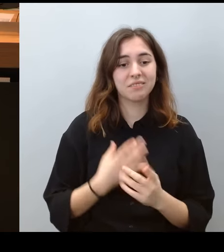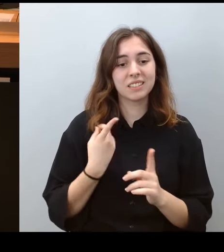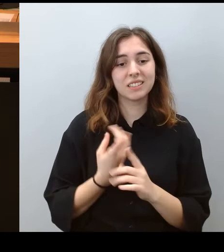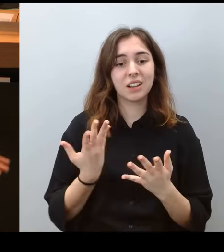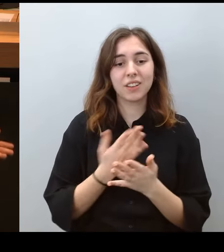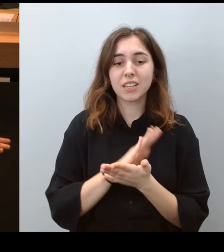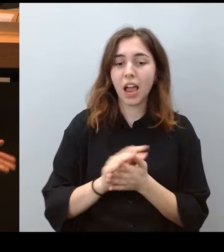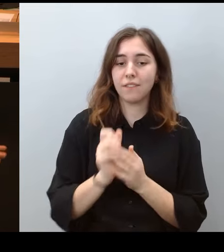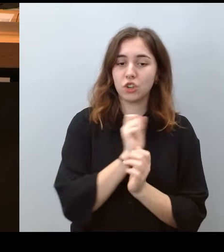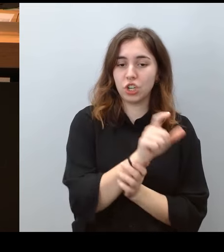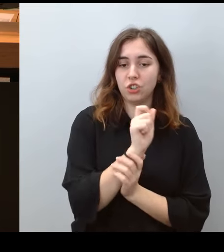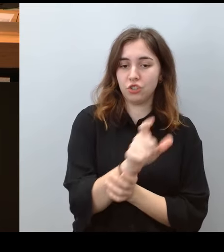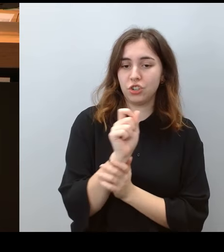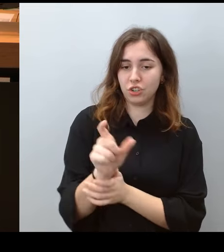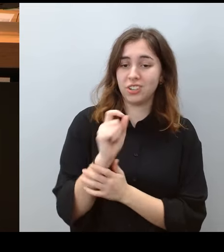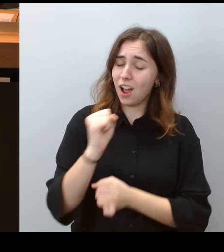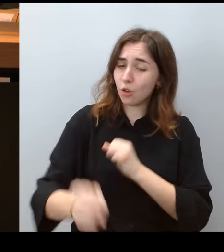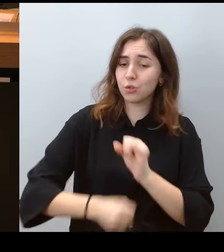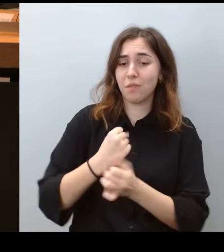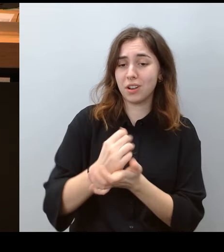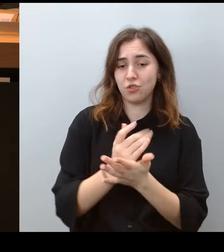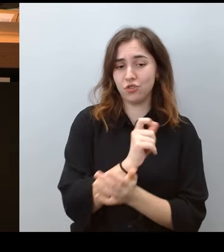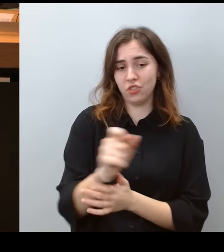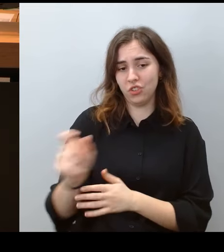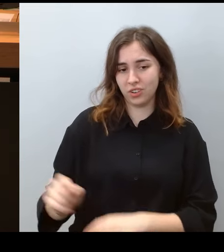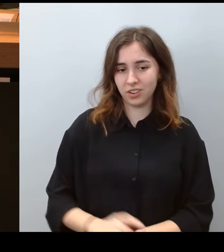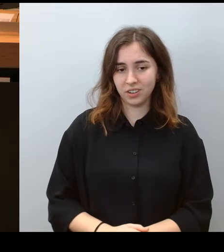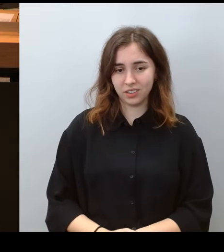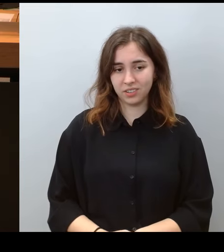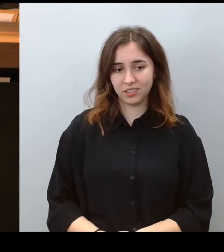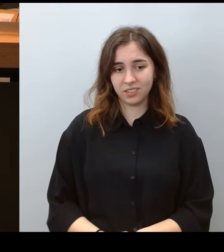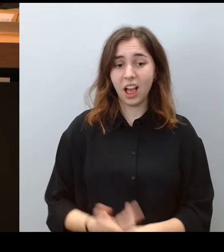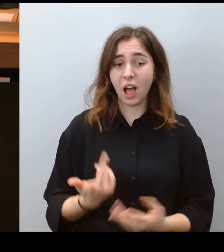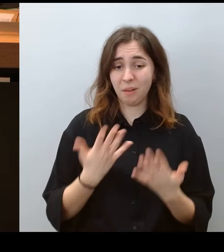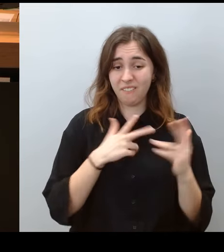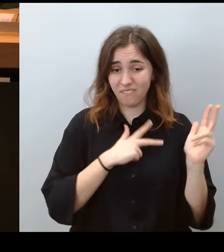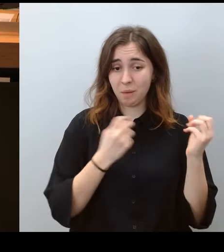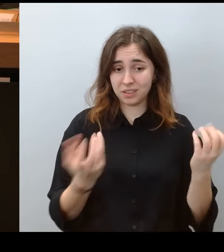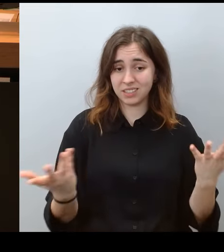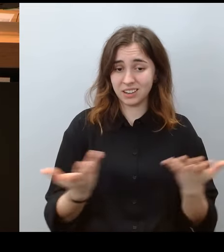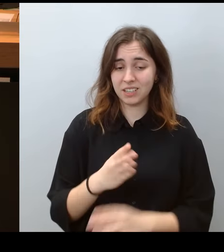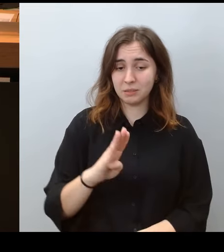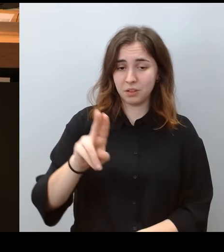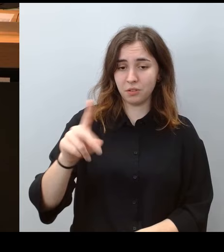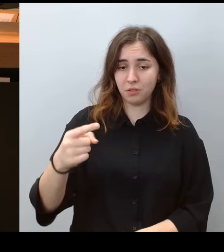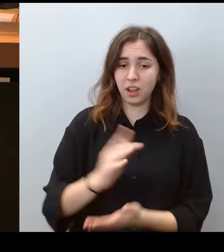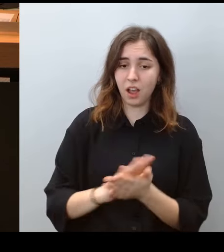einfach eine neue Trägerkarte als Zugangshürde eingeführt hat und die man das Sozialticket nicht benutzen kann.